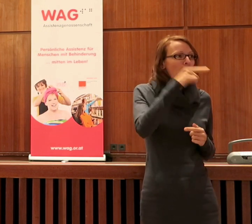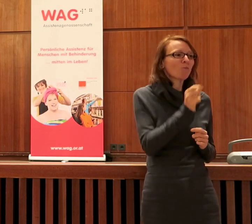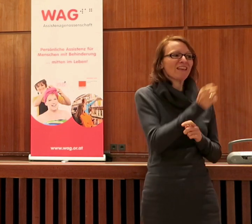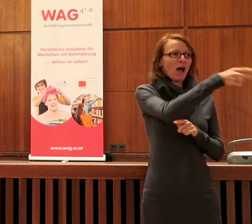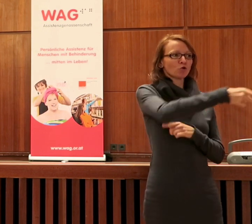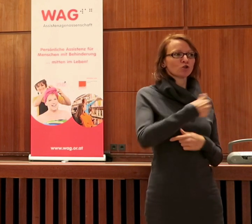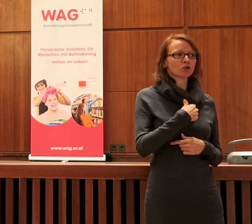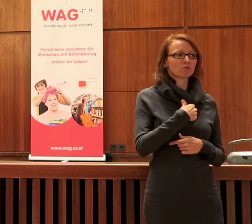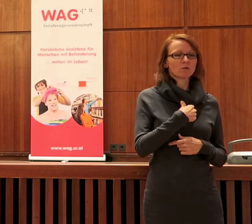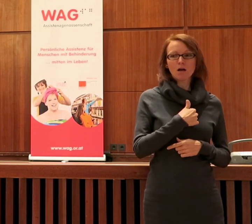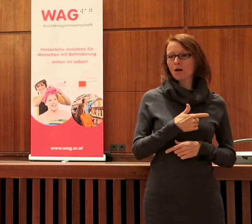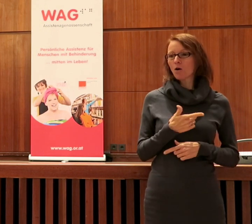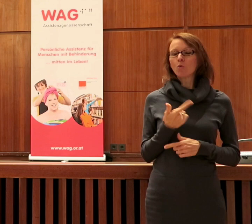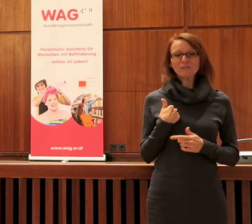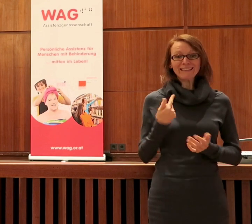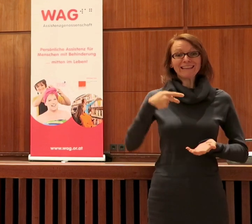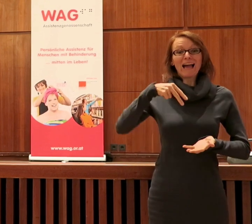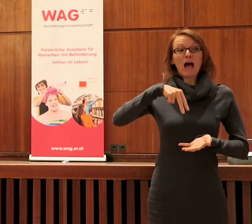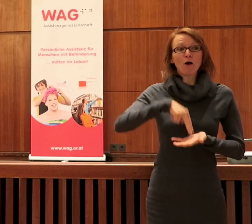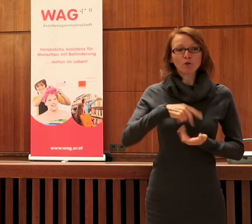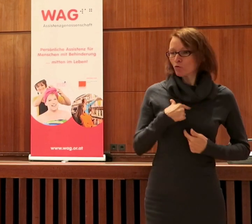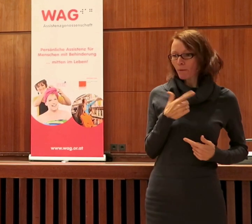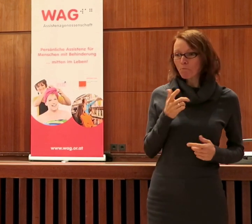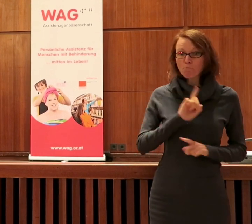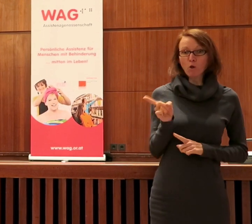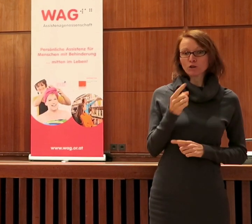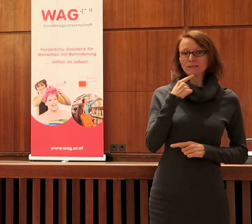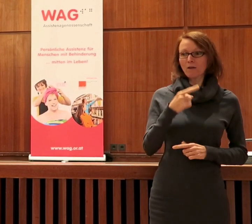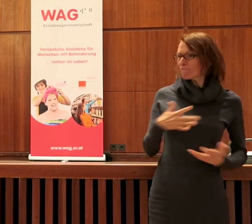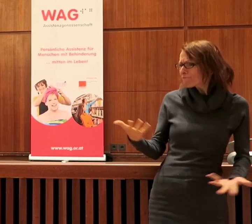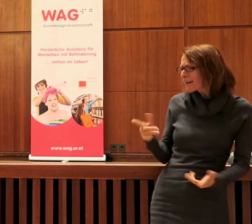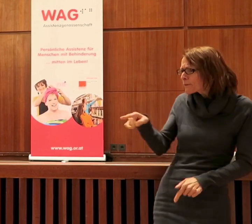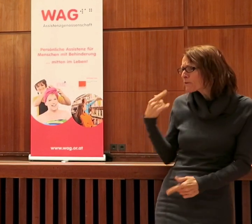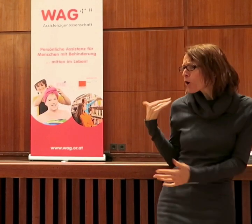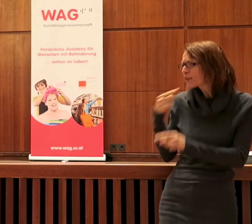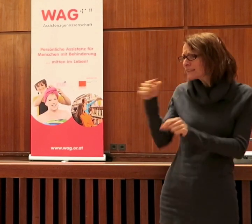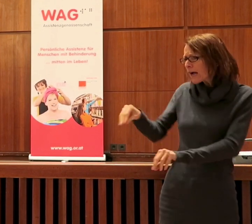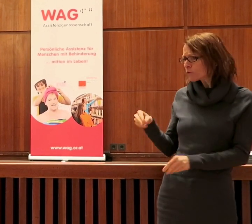"Was habe ich Ihnen gerade gesagt?" [Lachen] War der noch hier.